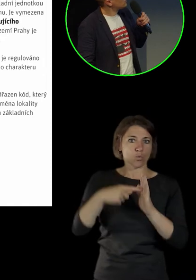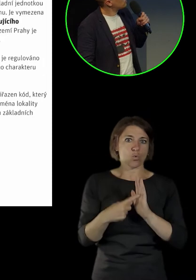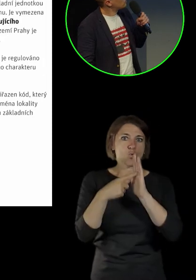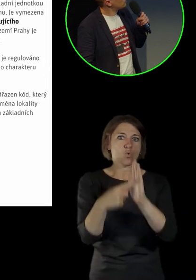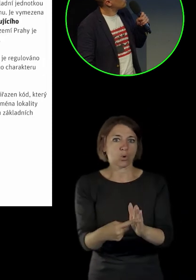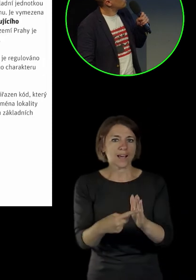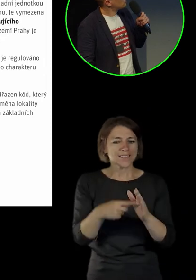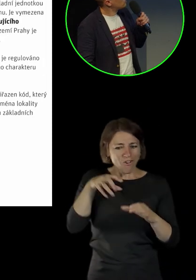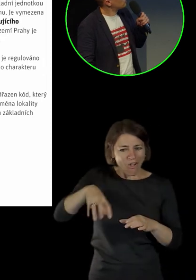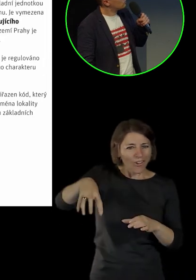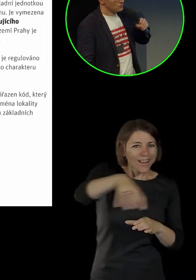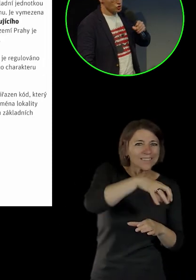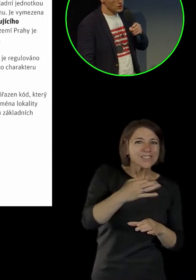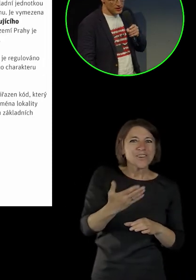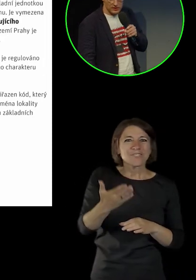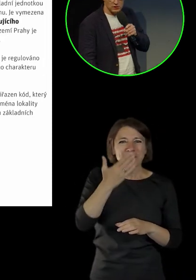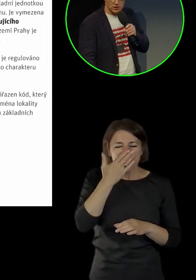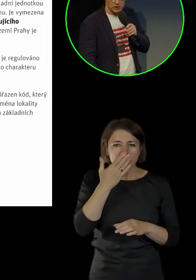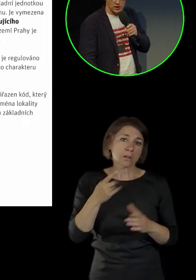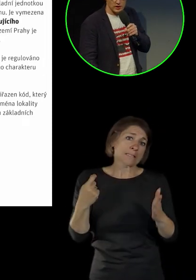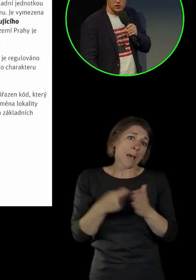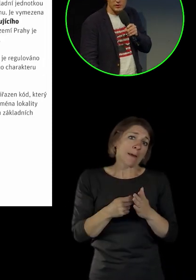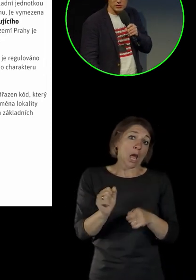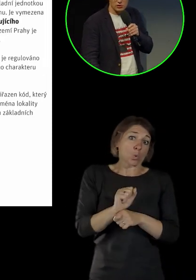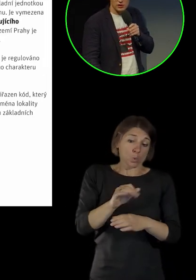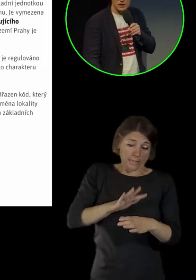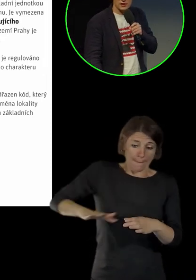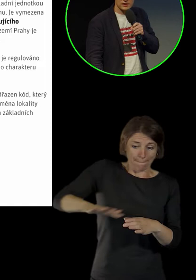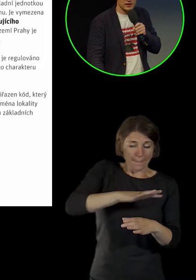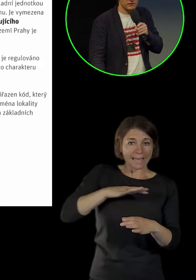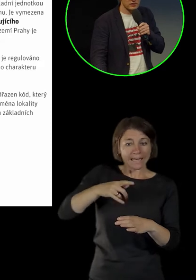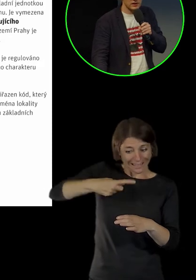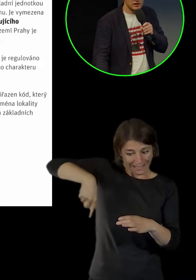Je to sousedství, řekněme. Jedno místo, které je definované tím,